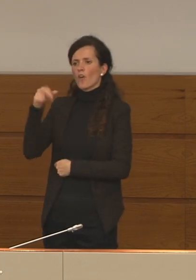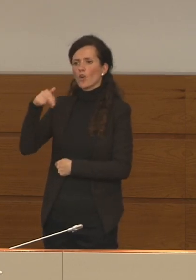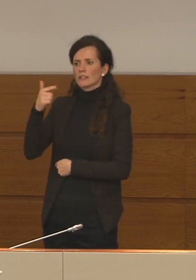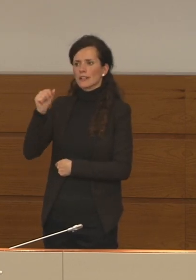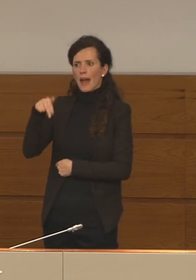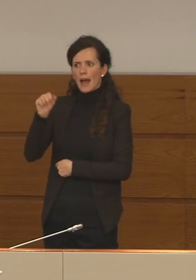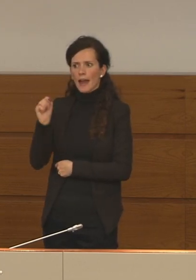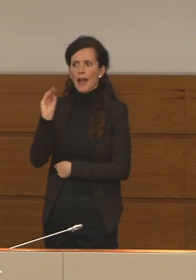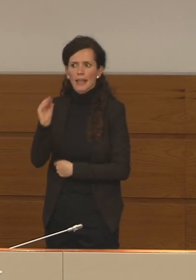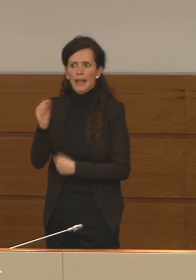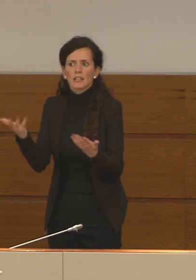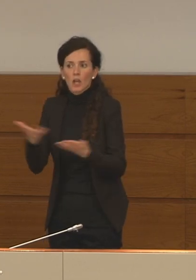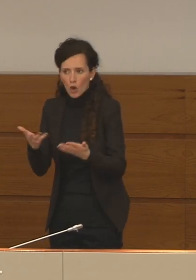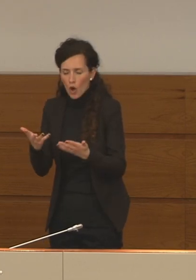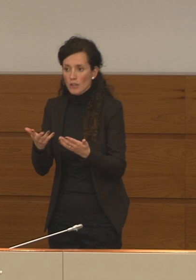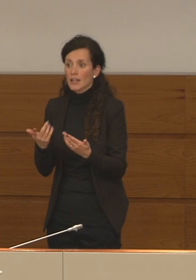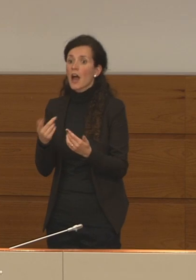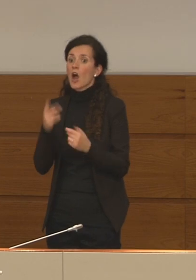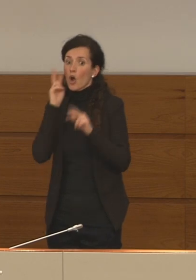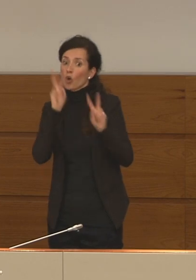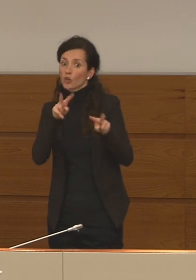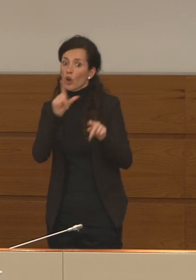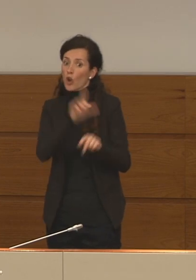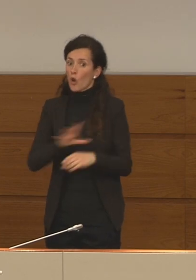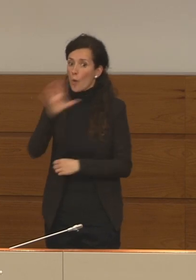sta andando fuori controllo in Lombardia.